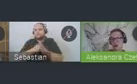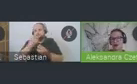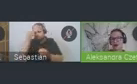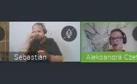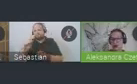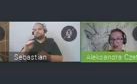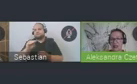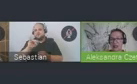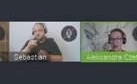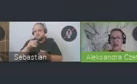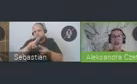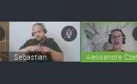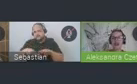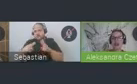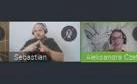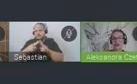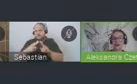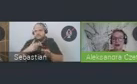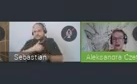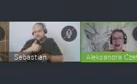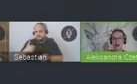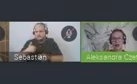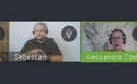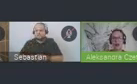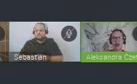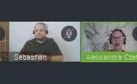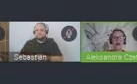Do pozostawiania w kontakcie z nami nieustająco.